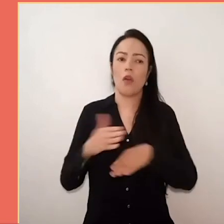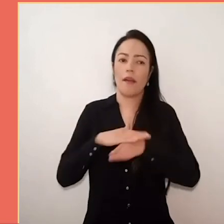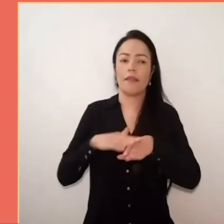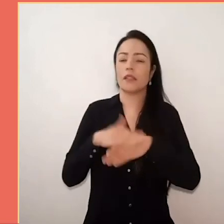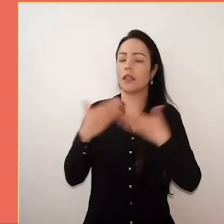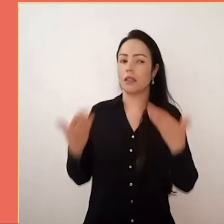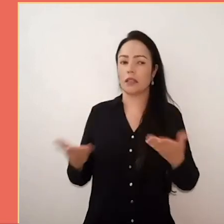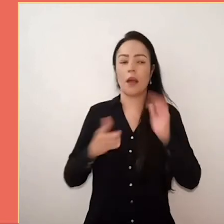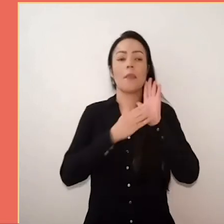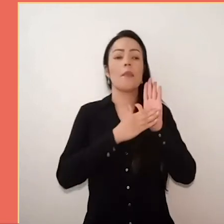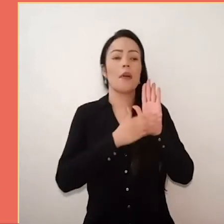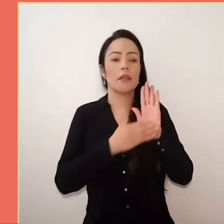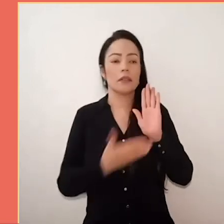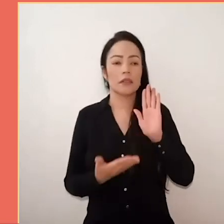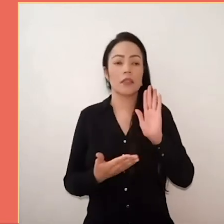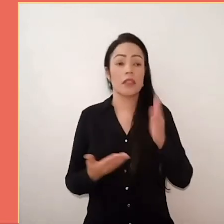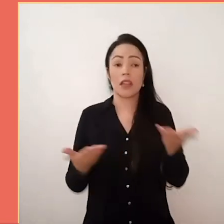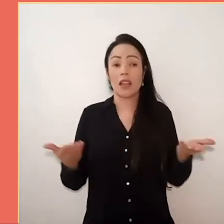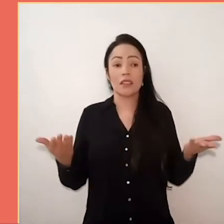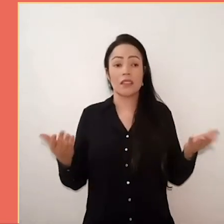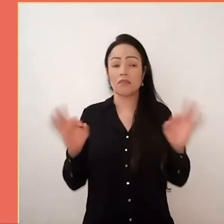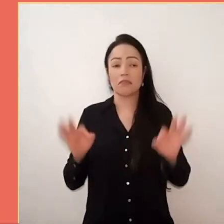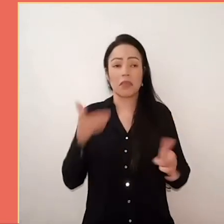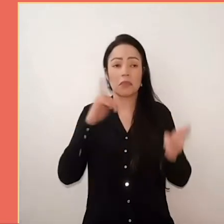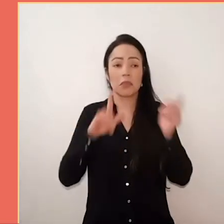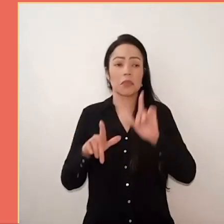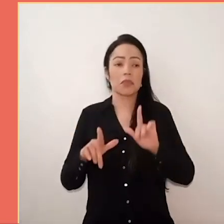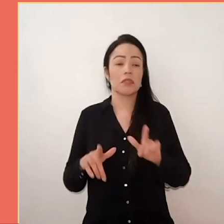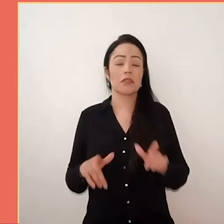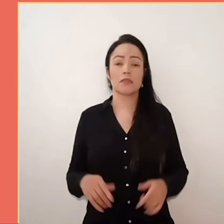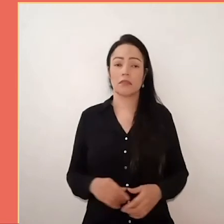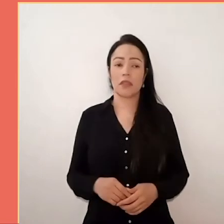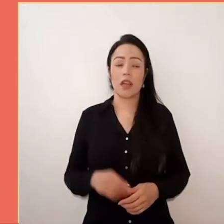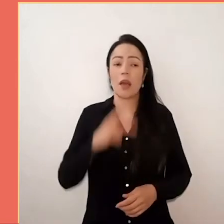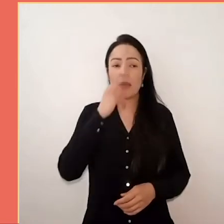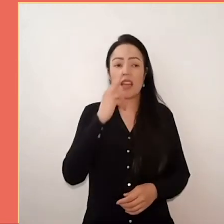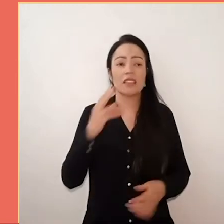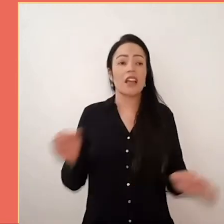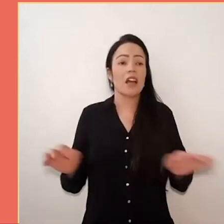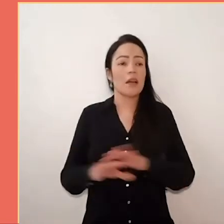de proposta que está se efetivando, e que exime inclusive a escola do seu papel.